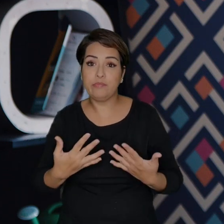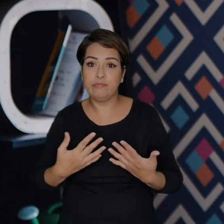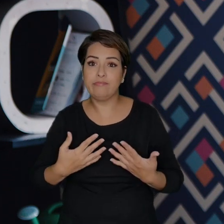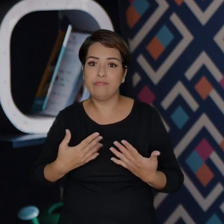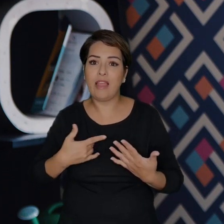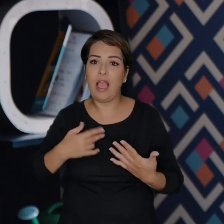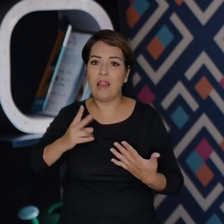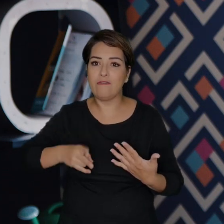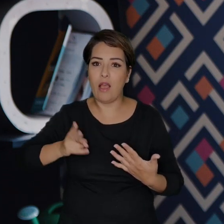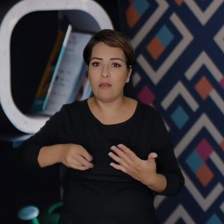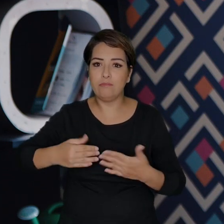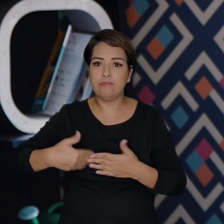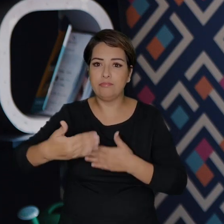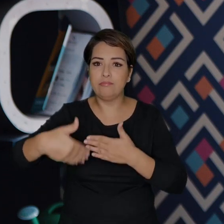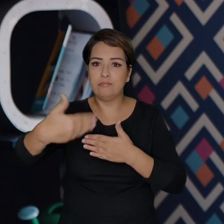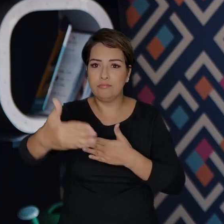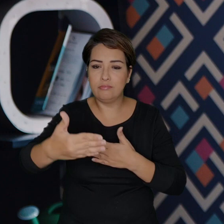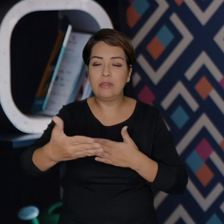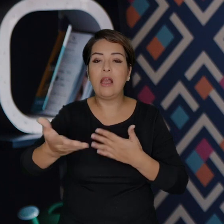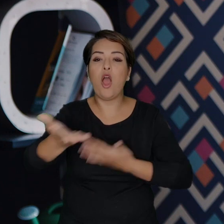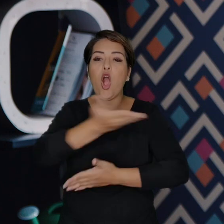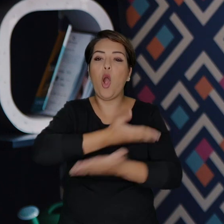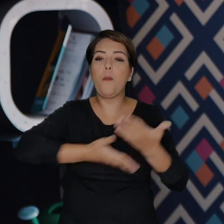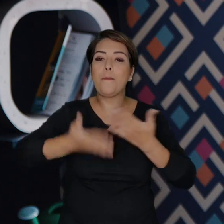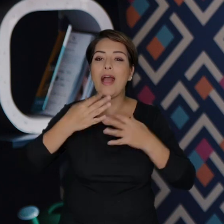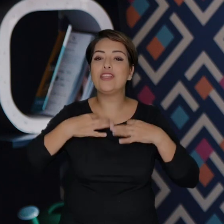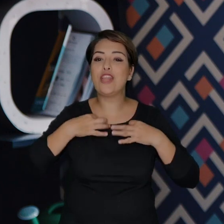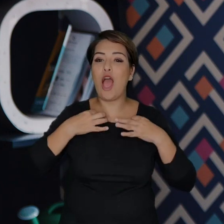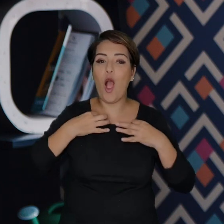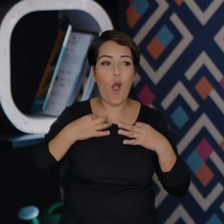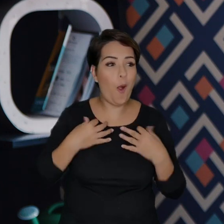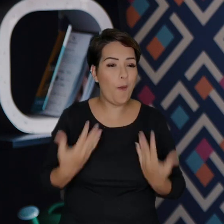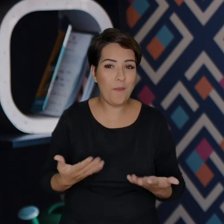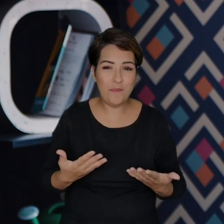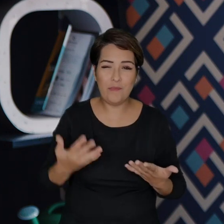compartilhar a peça com conhecidos, que, por exemplo,